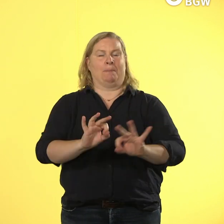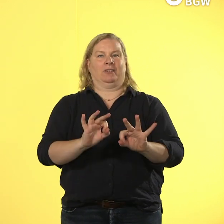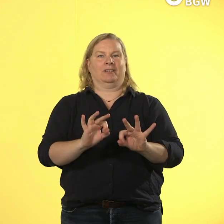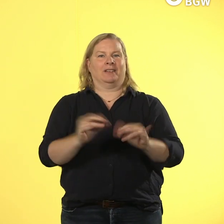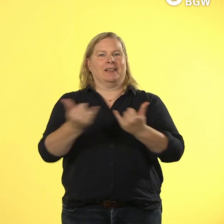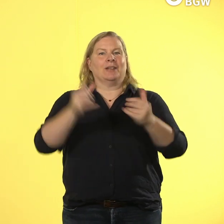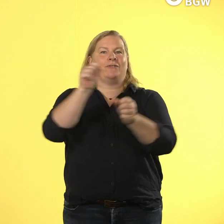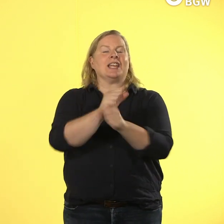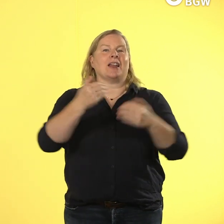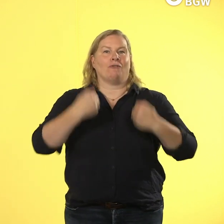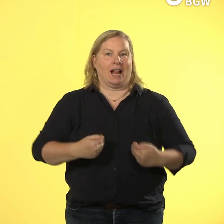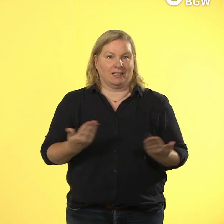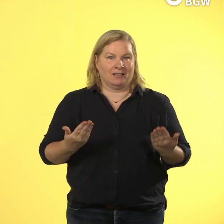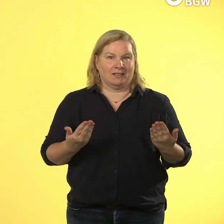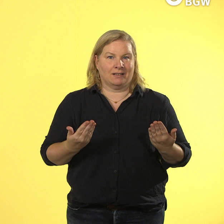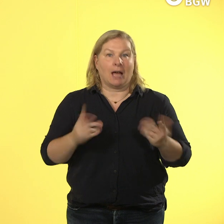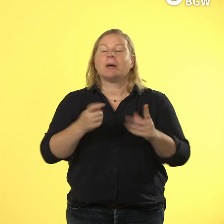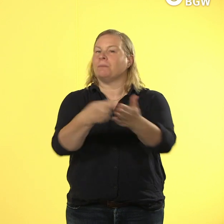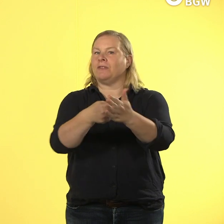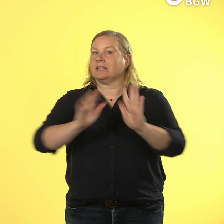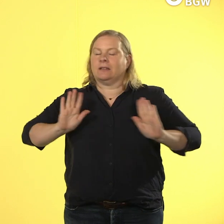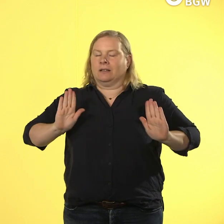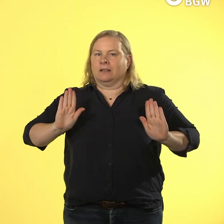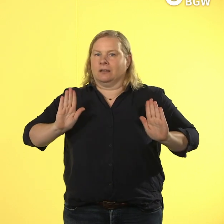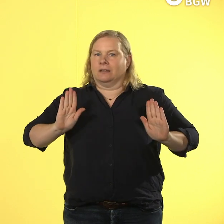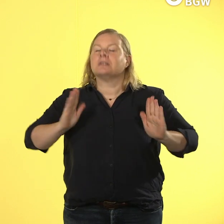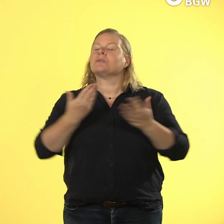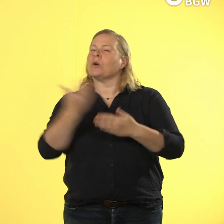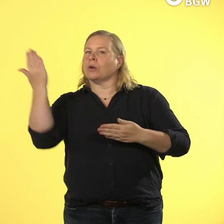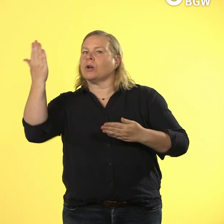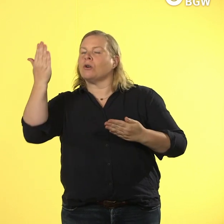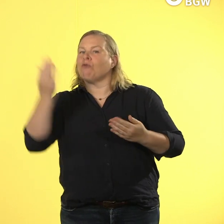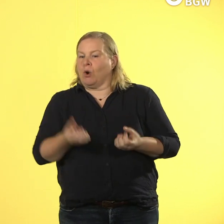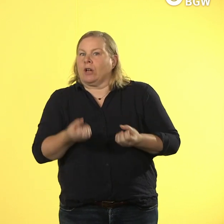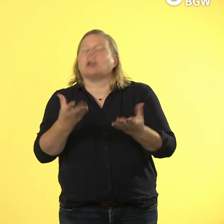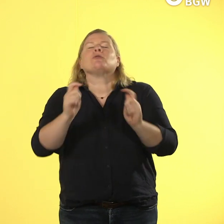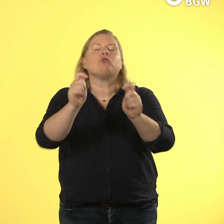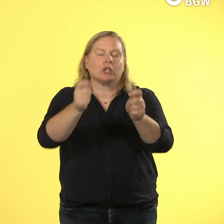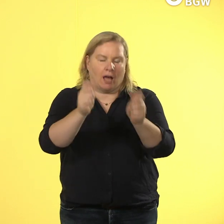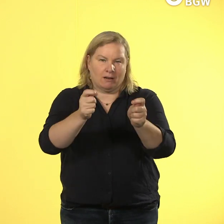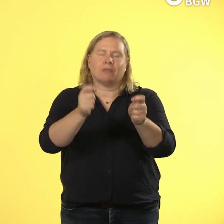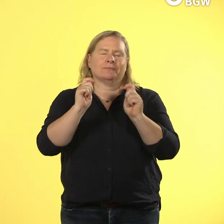Ich gebe Ihnen das als Vorschlag. Ich habe viele dieser Dinge, die ich gleich darlegen werde, selbst schon gemacht.